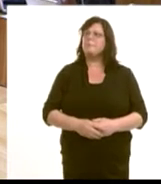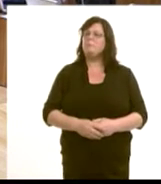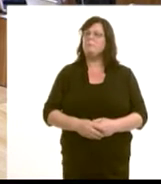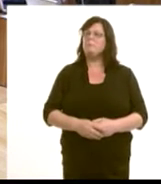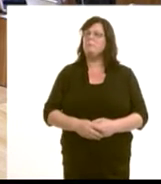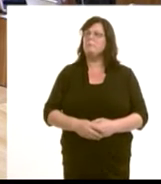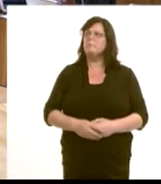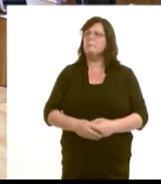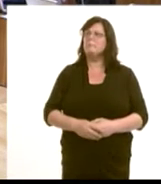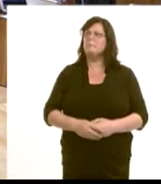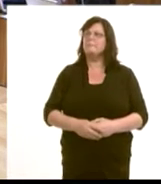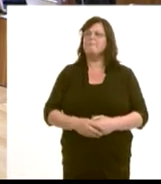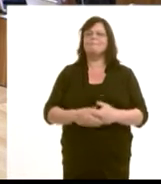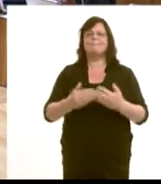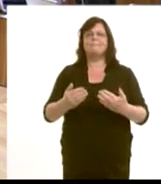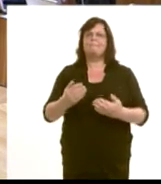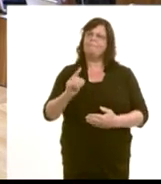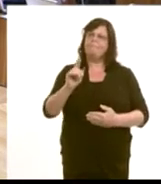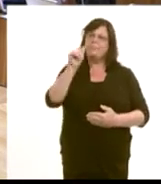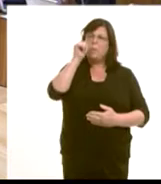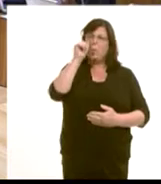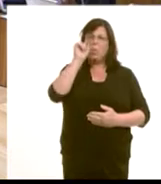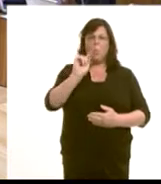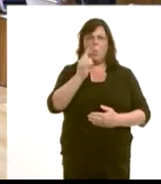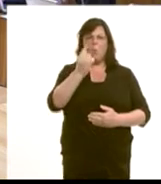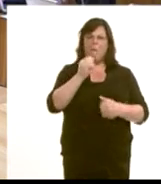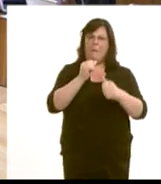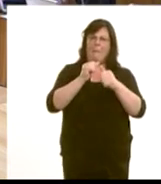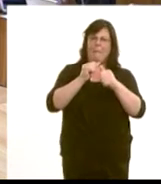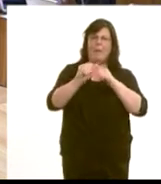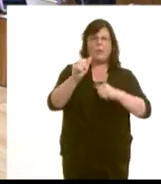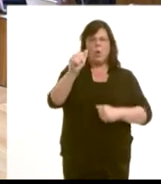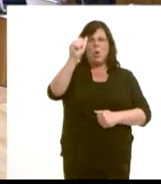Simon Thomas: Un o gynhyrchion amaeth mwyaf adnabyddus sir Benfroóun sydd yn rhan oír